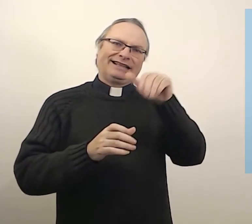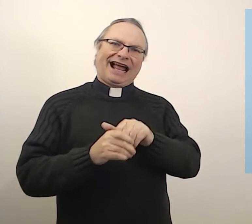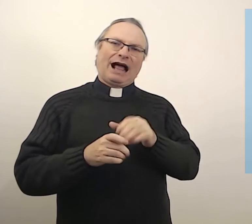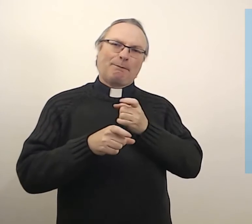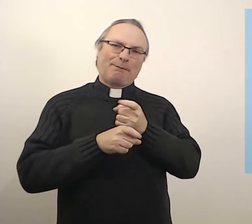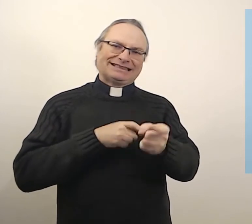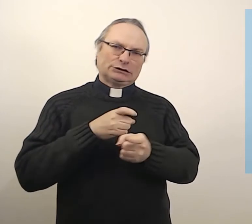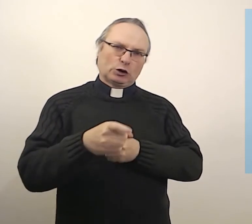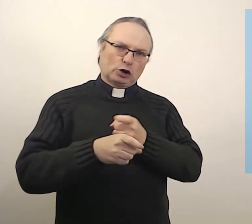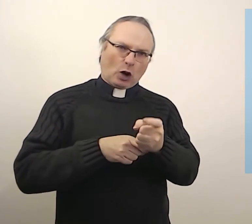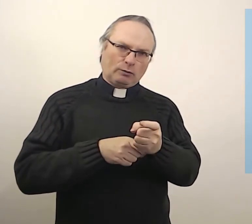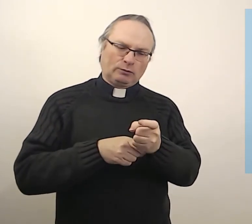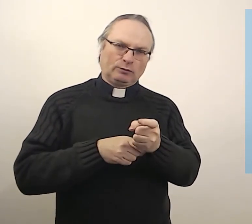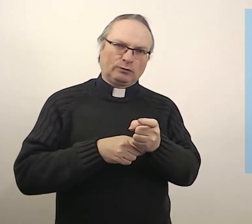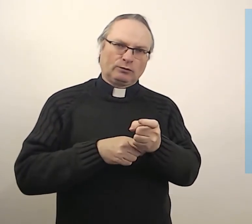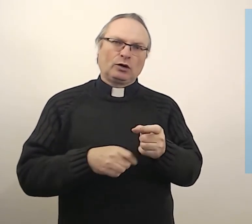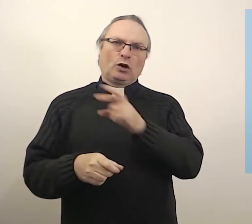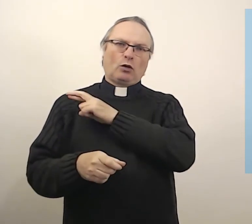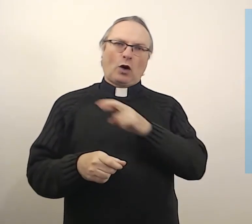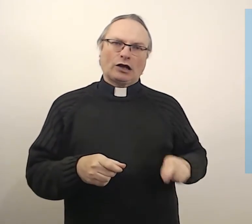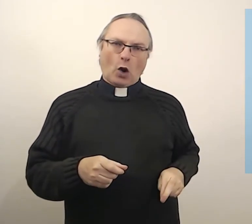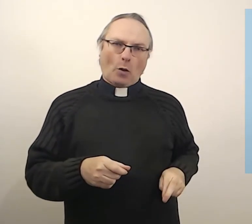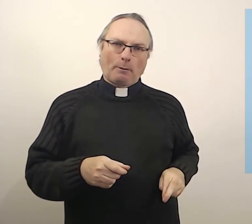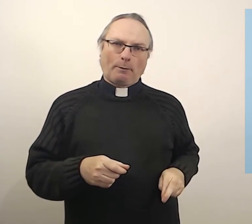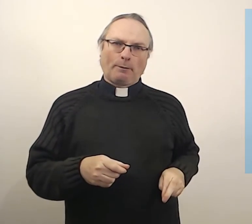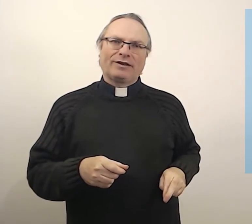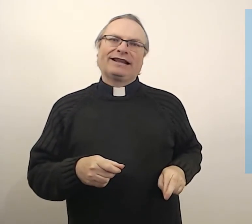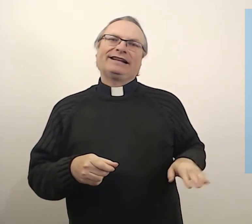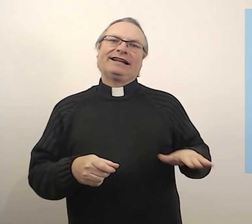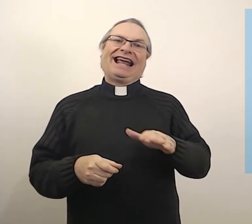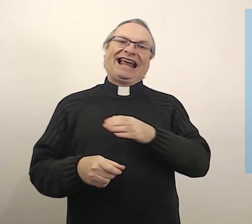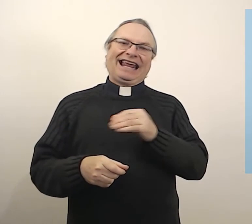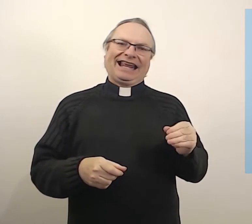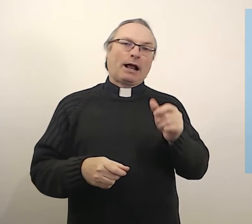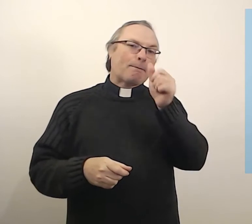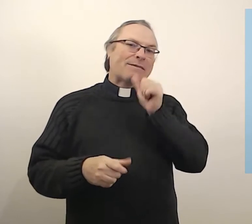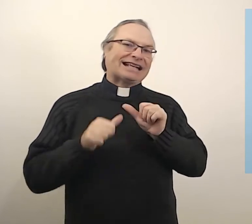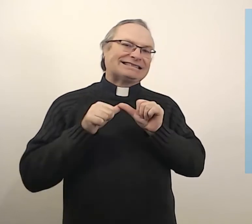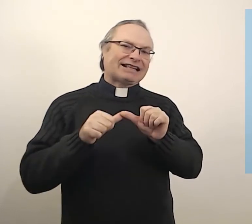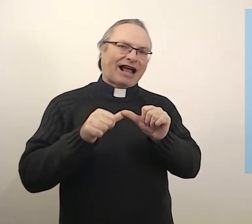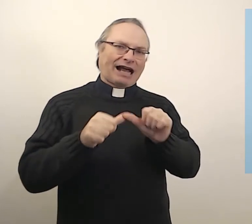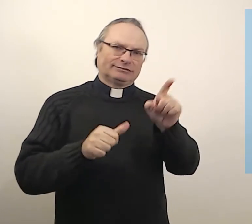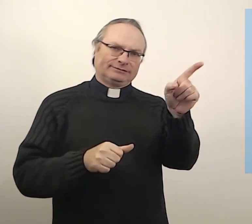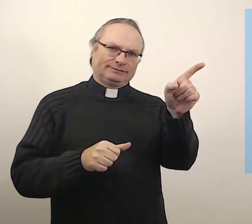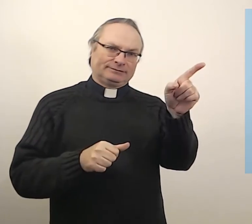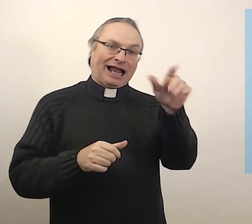dans la persécution, le royaume et la persévérance